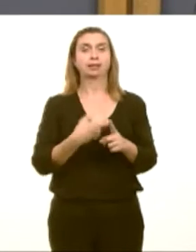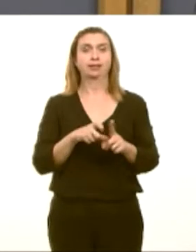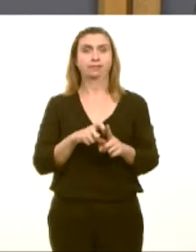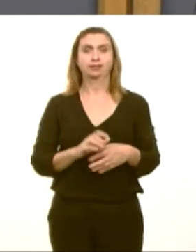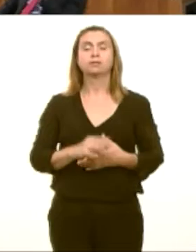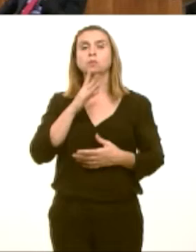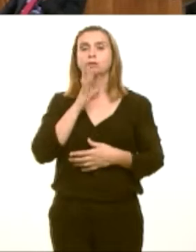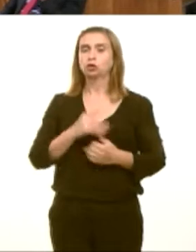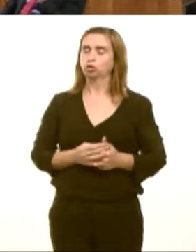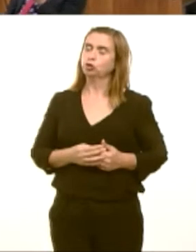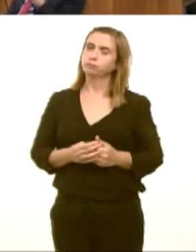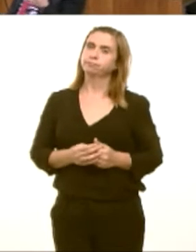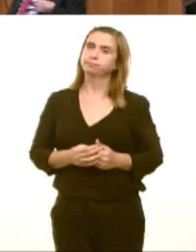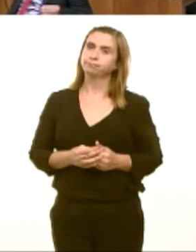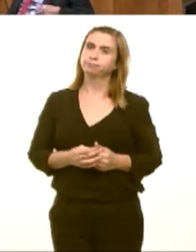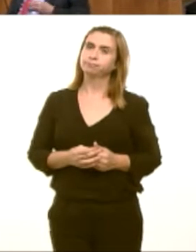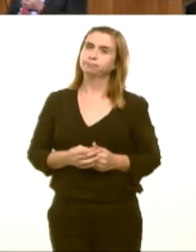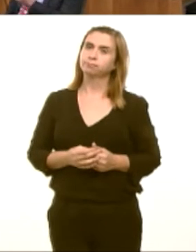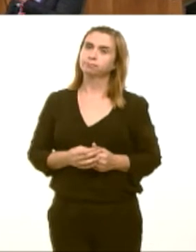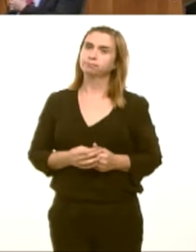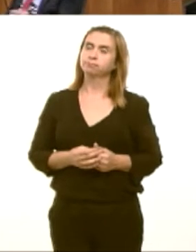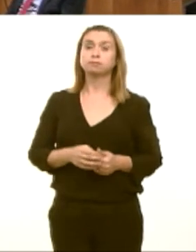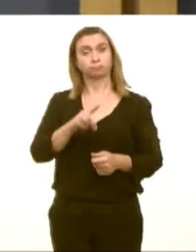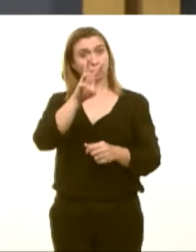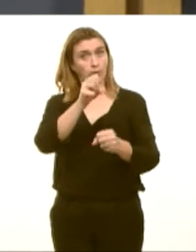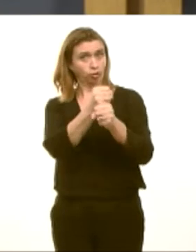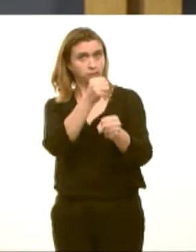Pa gefnogaeth y mae Llywodraeth Cymru yn ei rhoi i ganolfannau Cymraeg i oedolion?